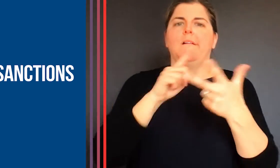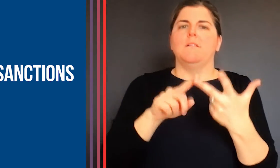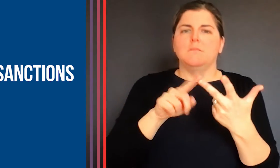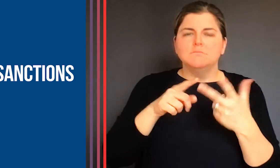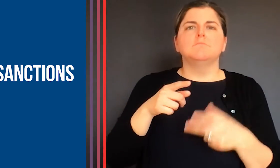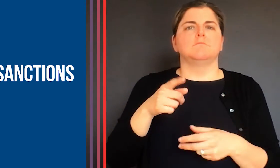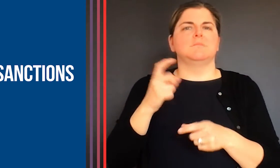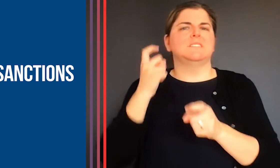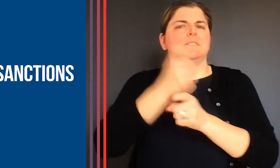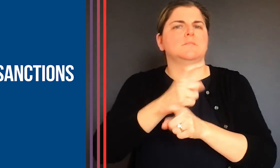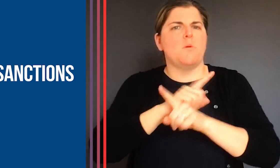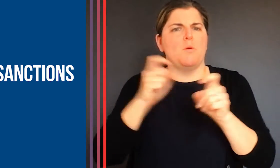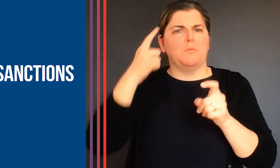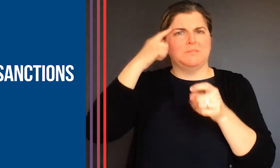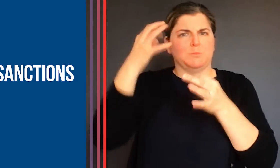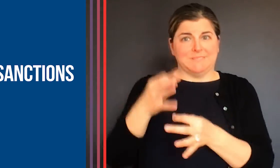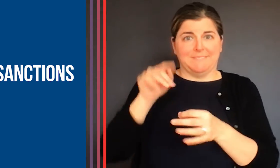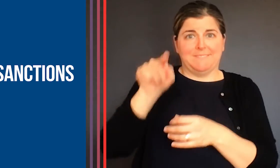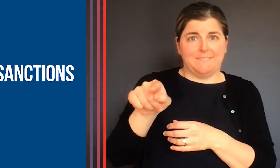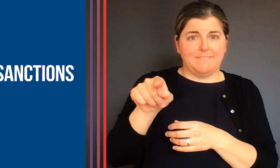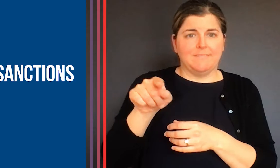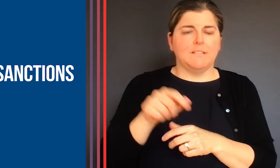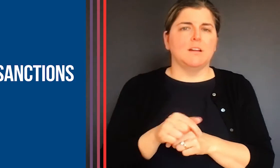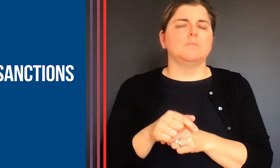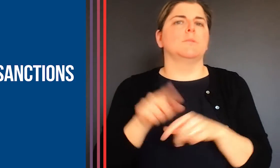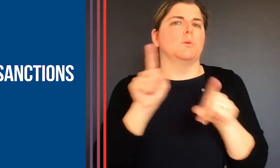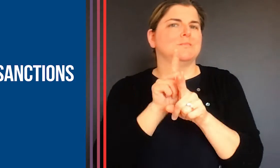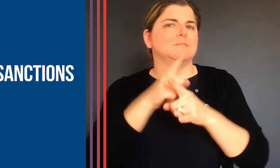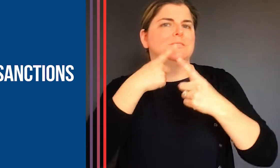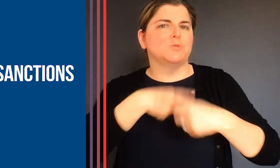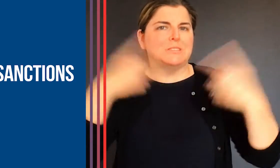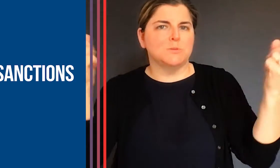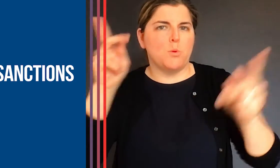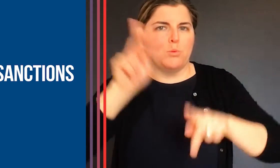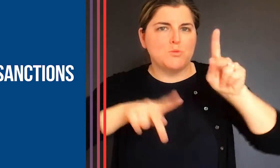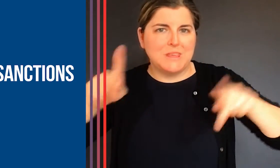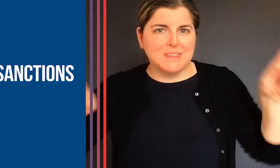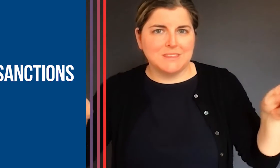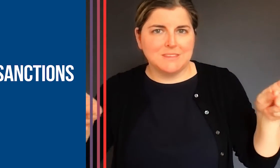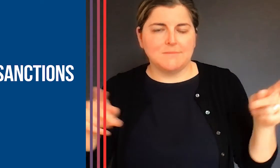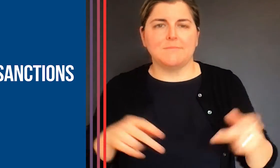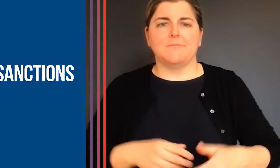tenir compte, les sanctions présomptives, et les divulgations publiques.